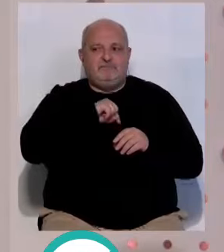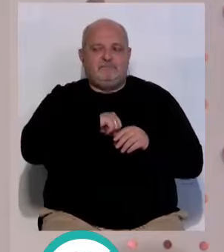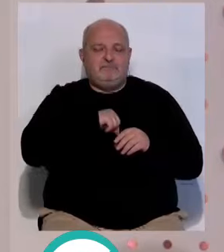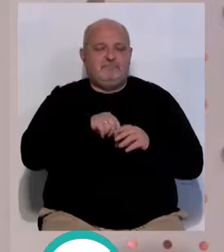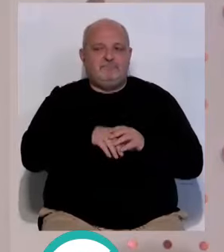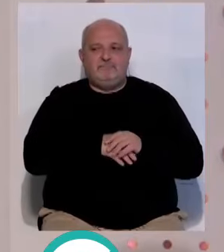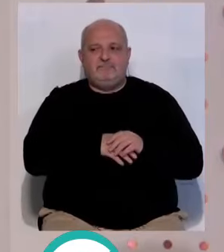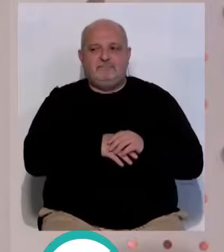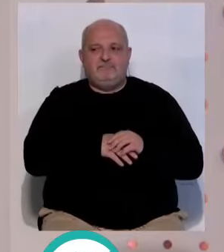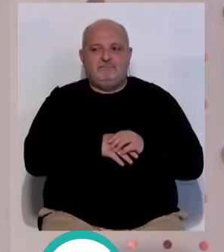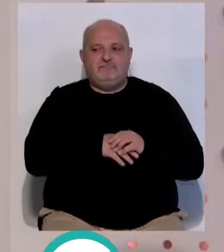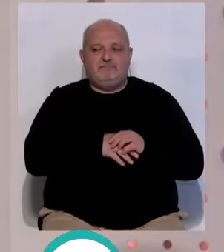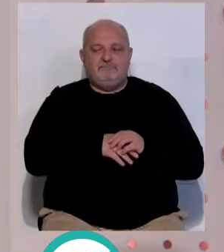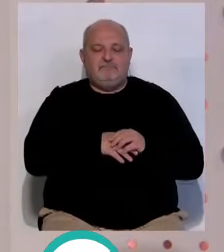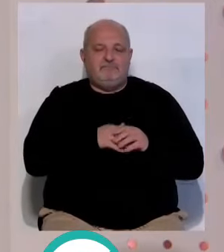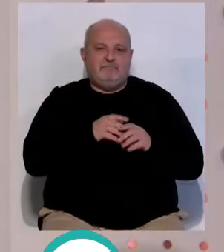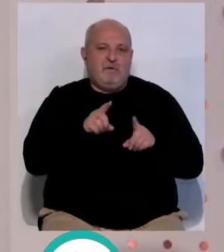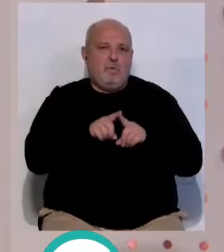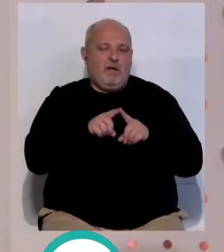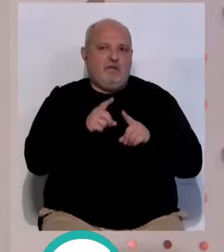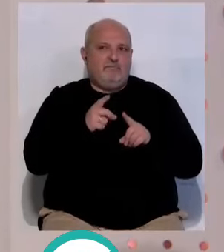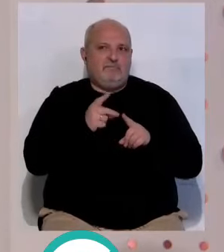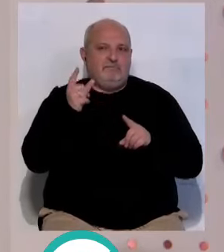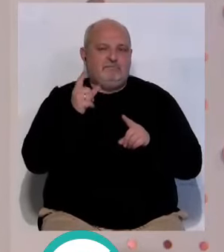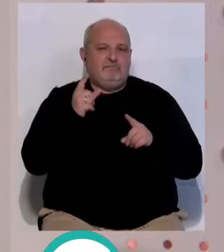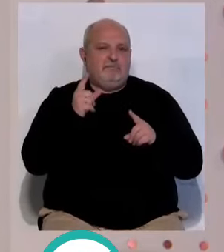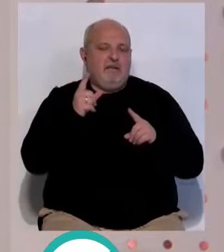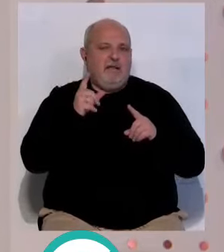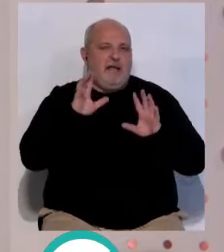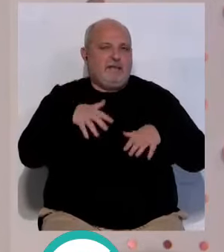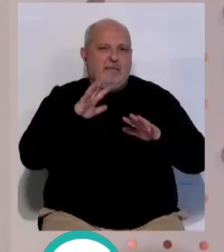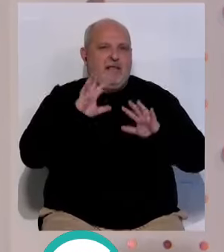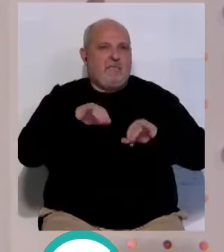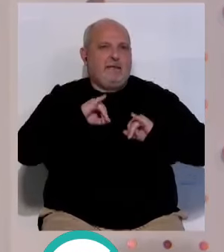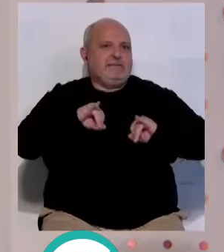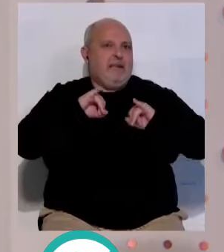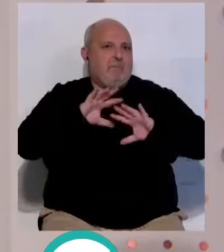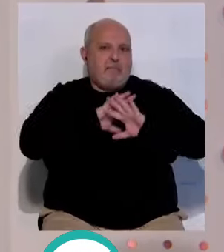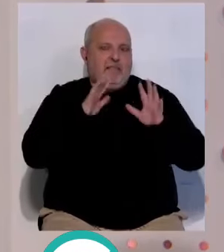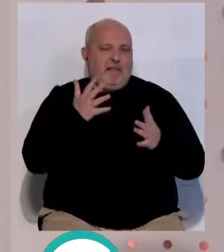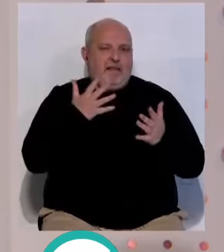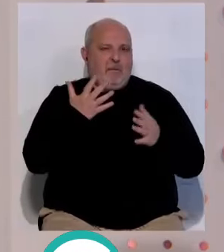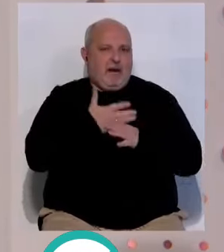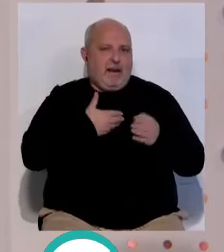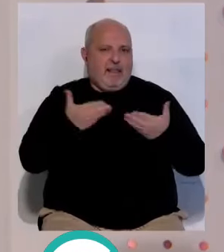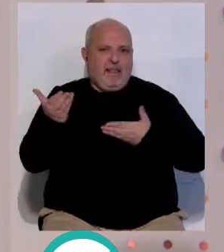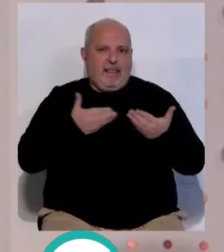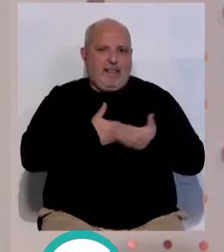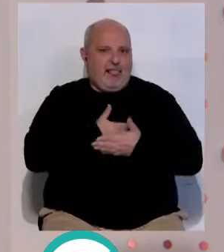contrario salieron allí a pasearse Casi casi a pasearse durante bastante no ha sido el único